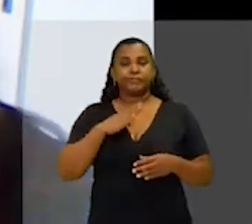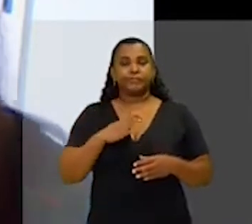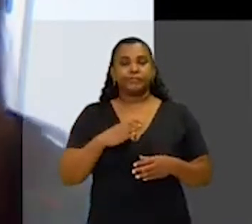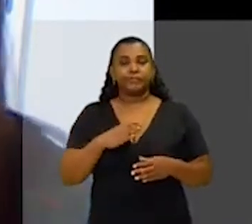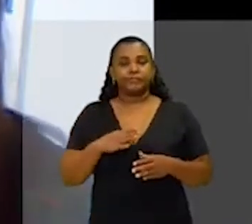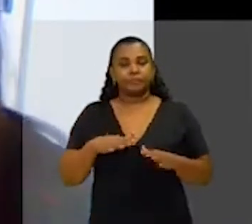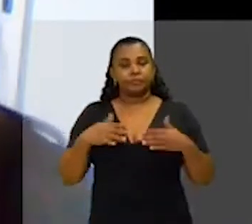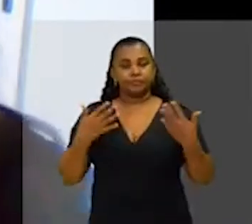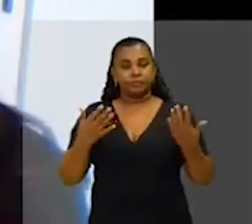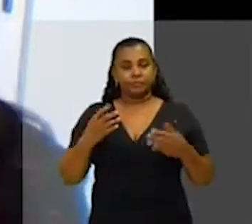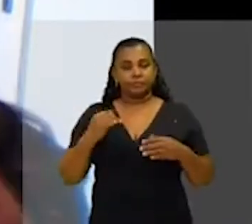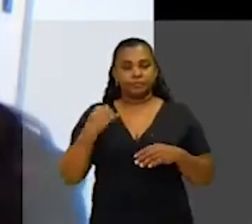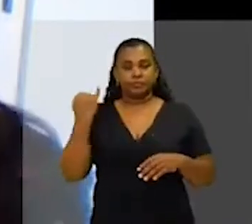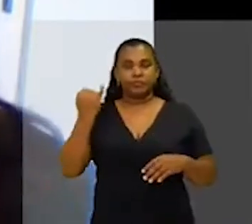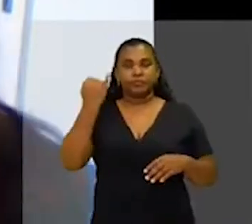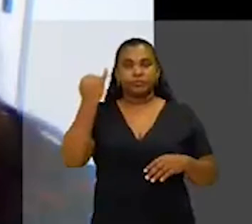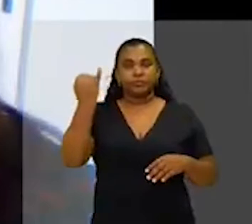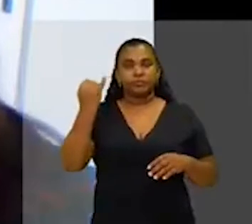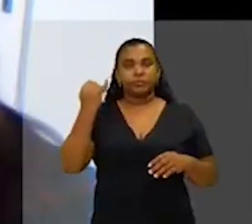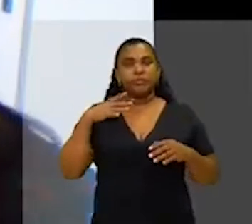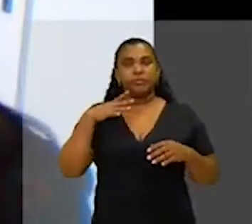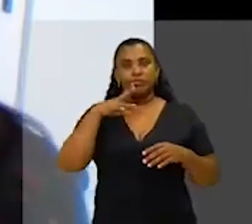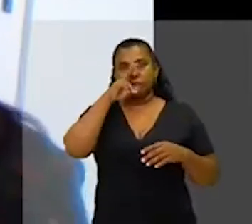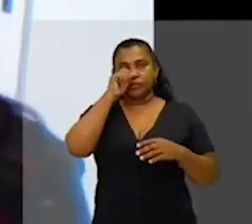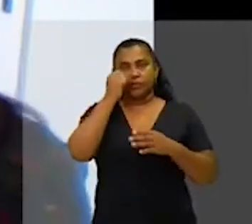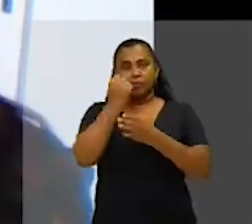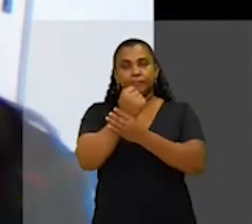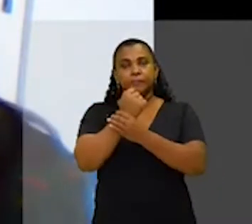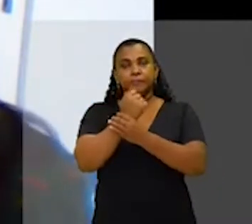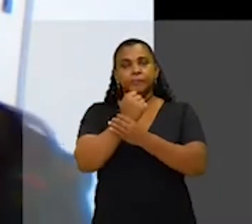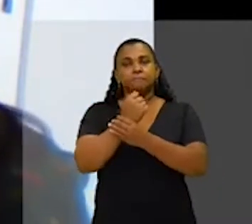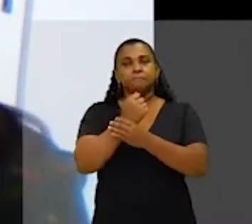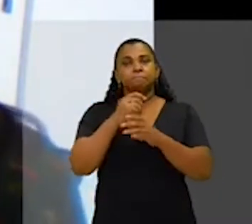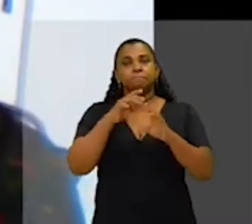é muito importante fortalecer essas redes para que a gente possa aprender juntos para